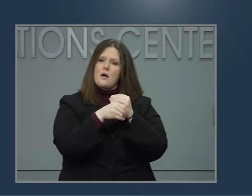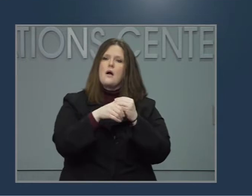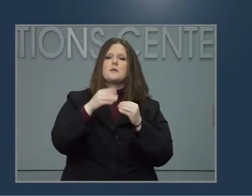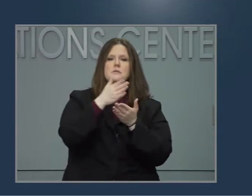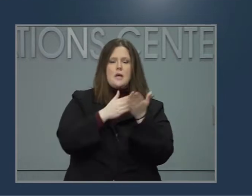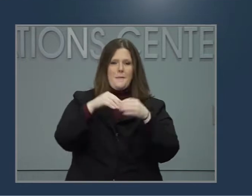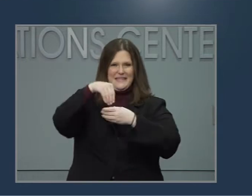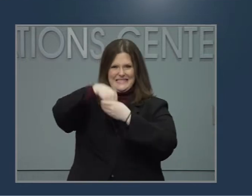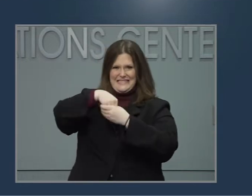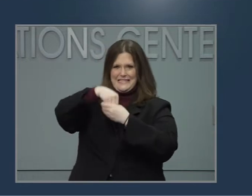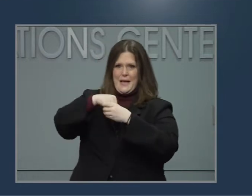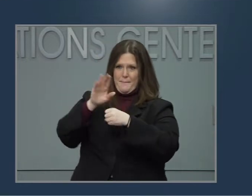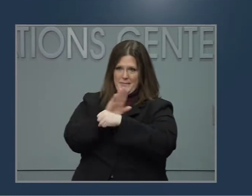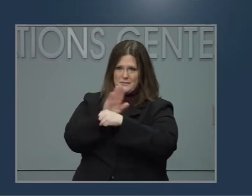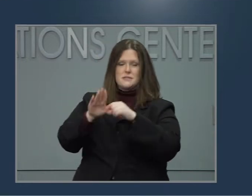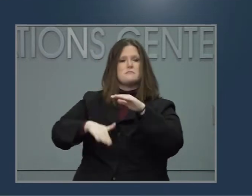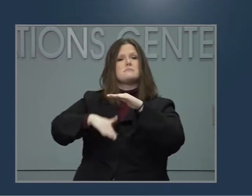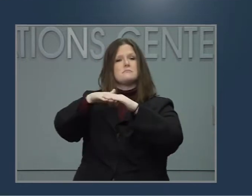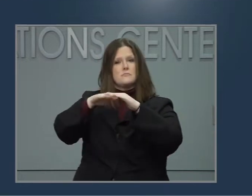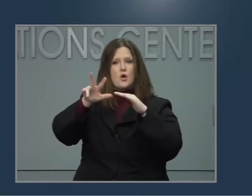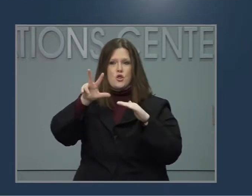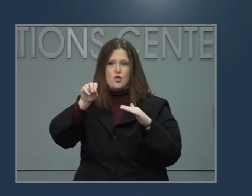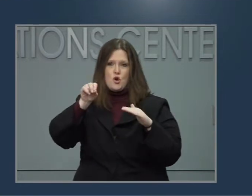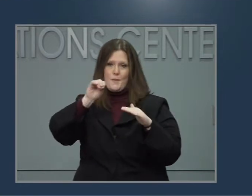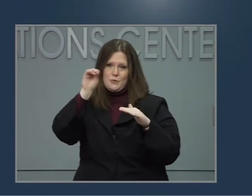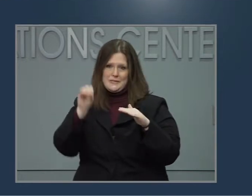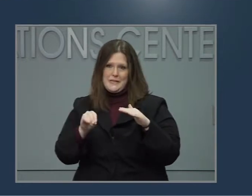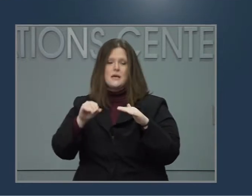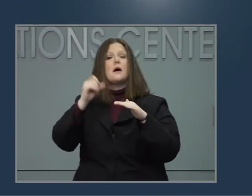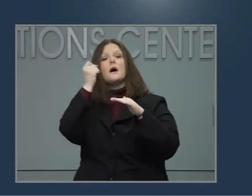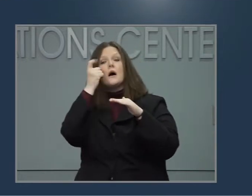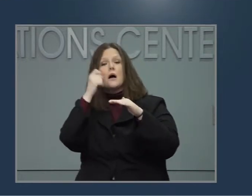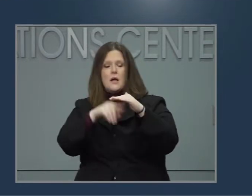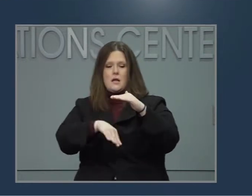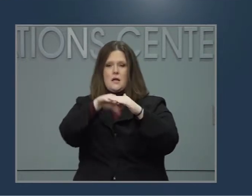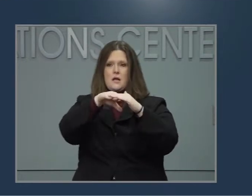capacidad del treinta por ciento con un límite de doscientos cincuenta personas.